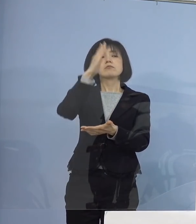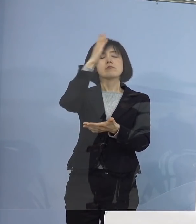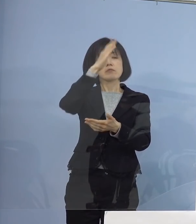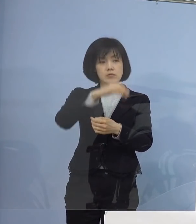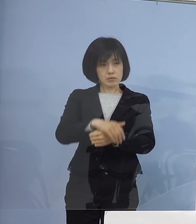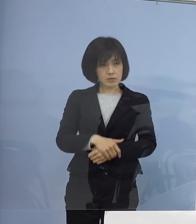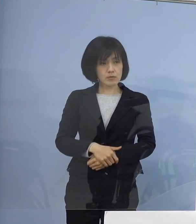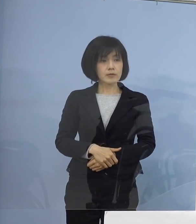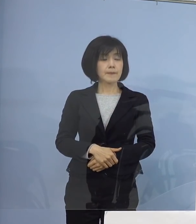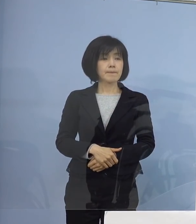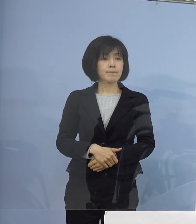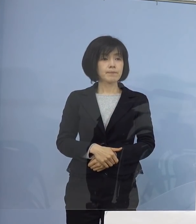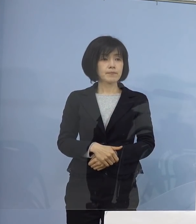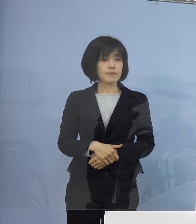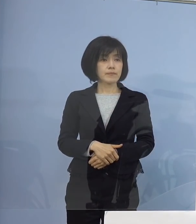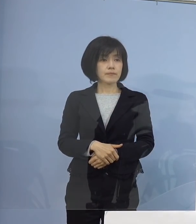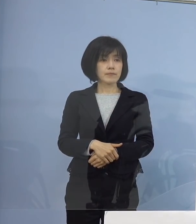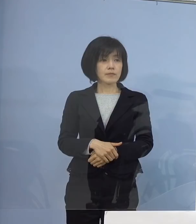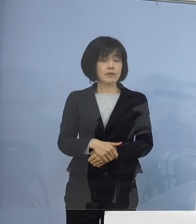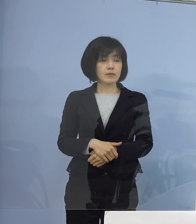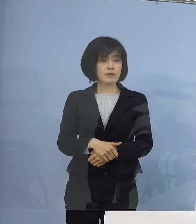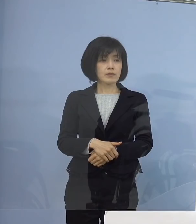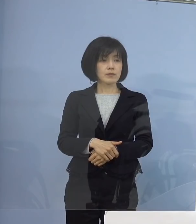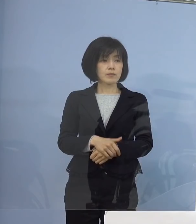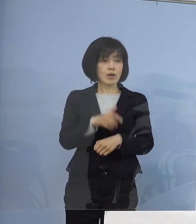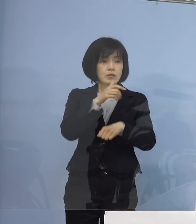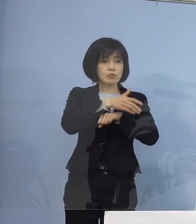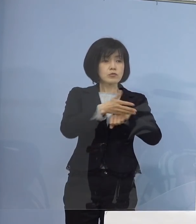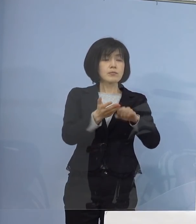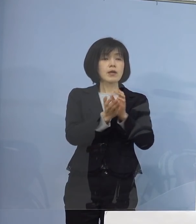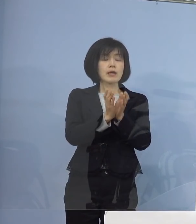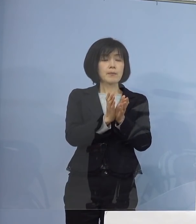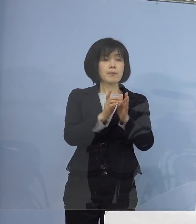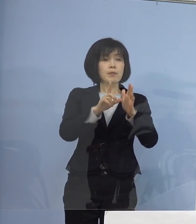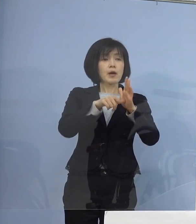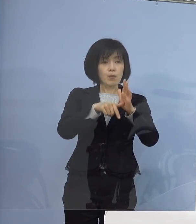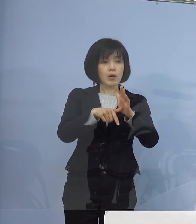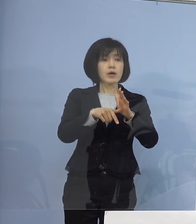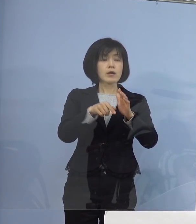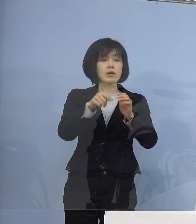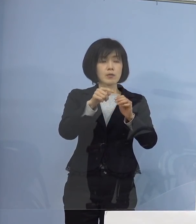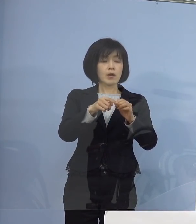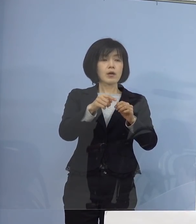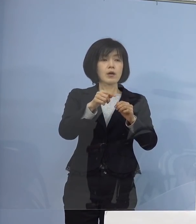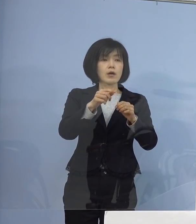本県としては この徳島県新型コロナウイルス感染症対策協議会